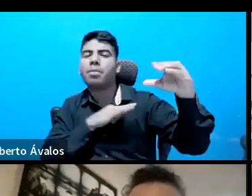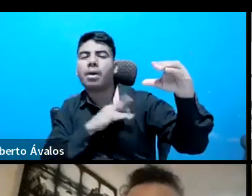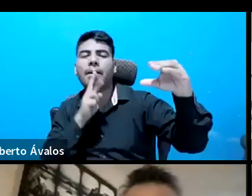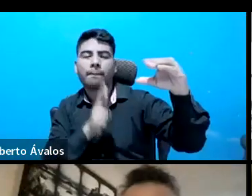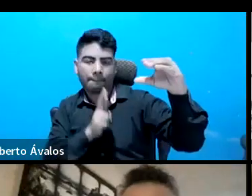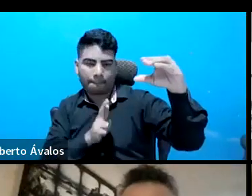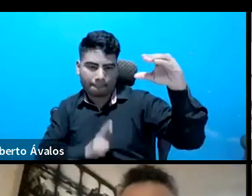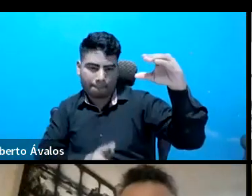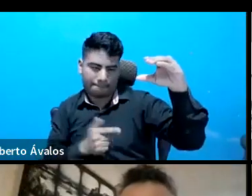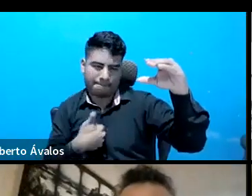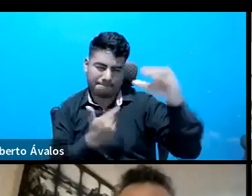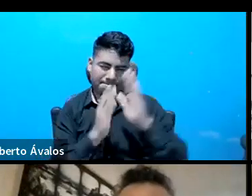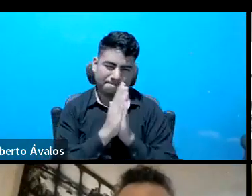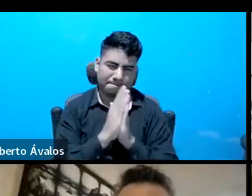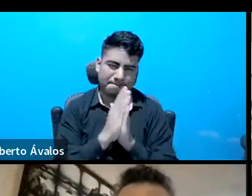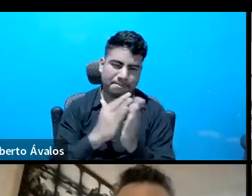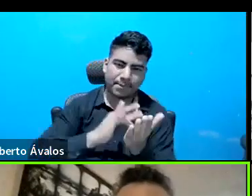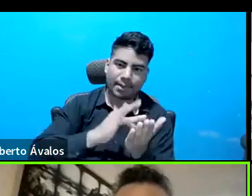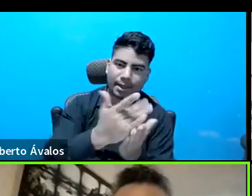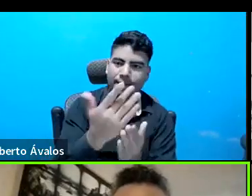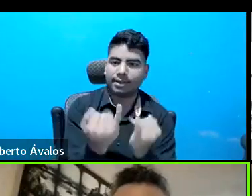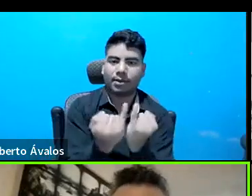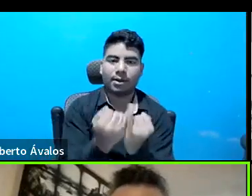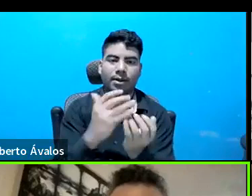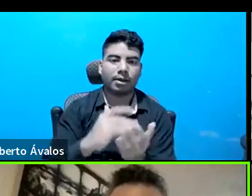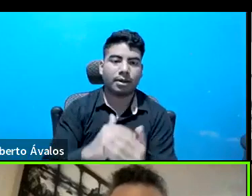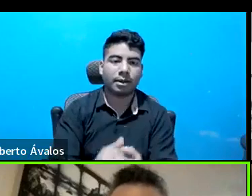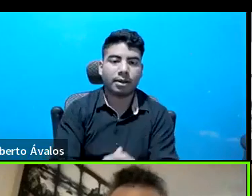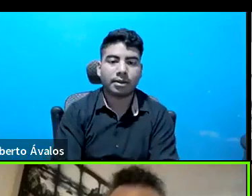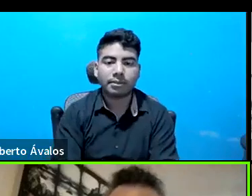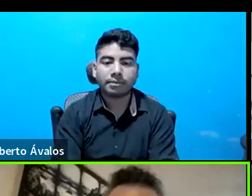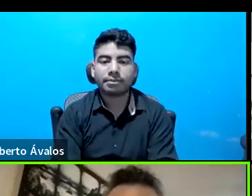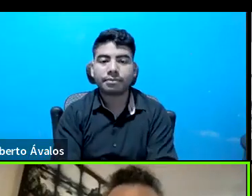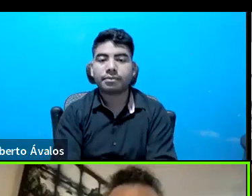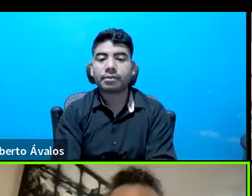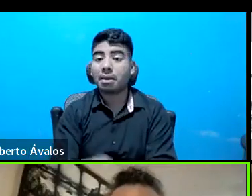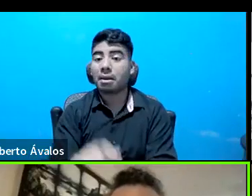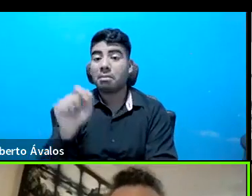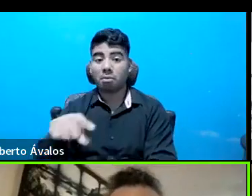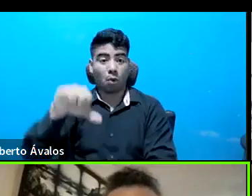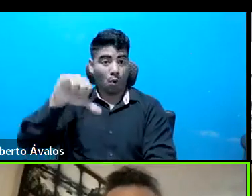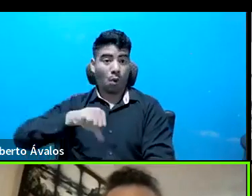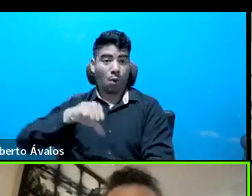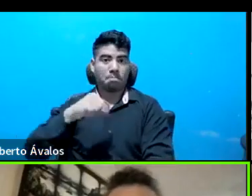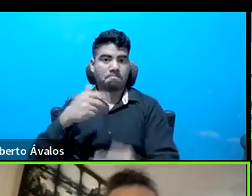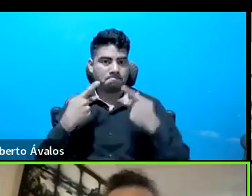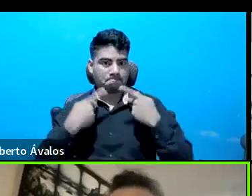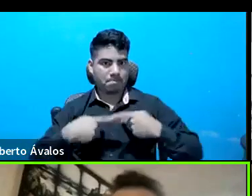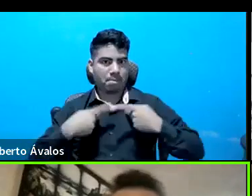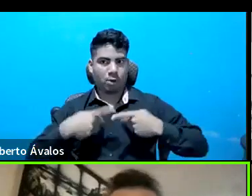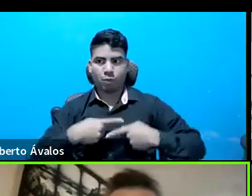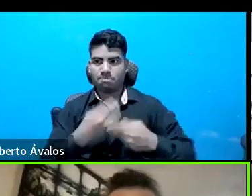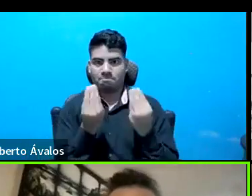por por ahi pendientes por 100 por Muchas gracias por tu portada